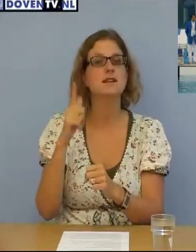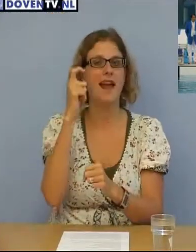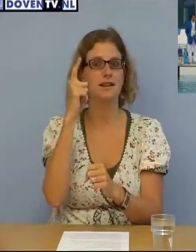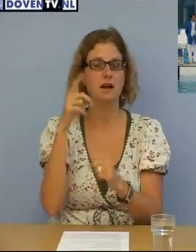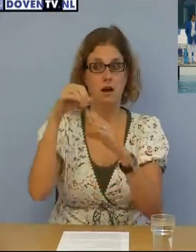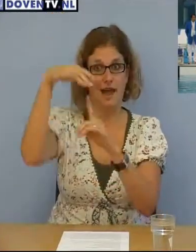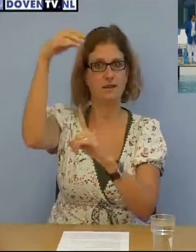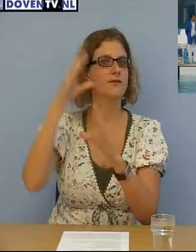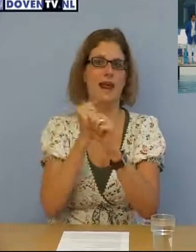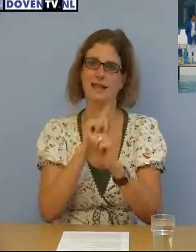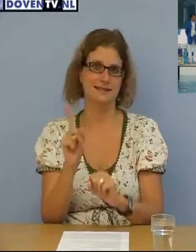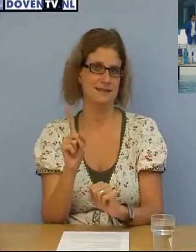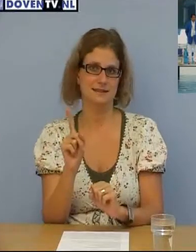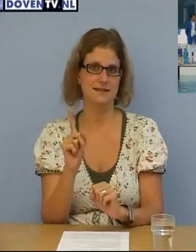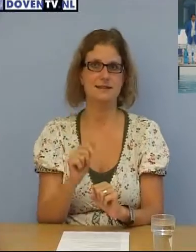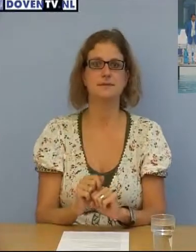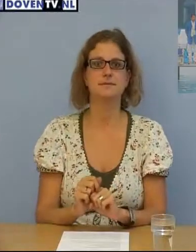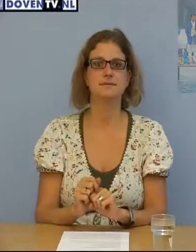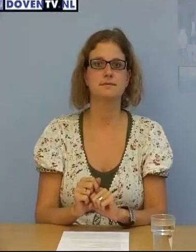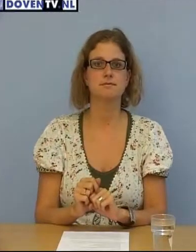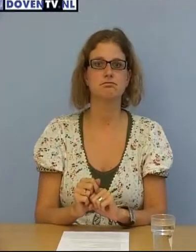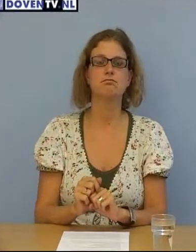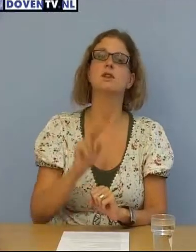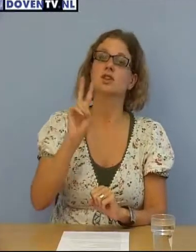Door een defect werkte het licht niet.